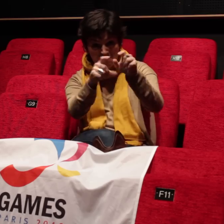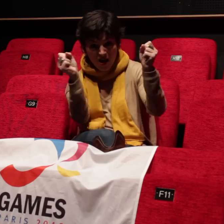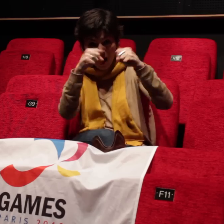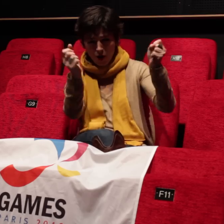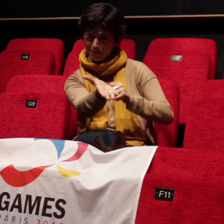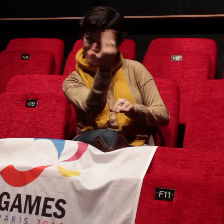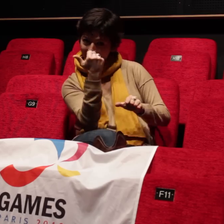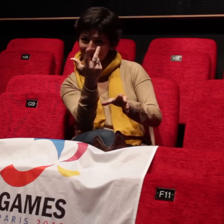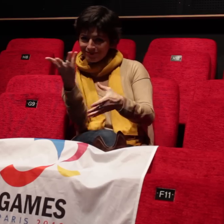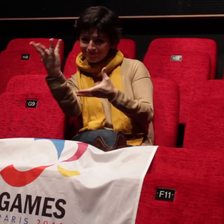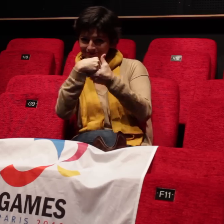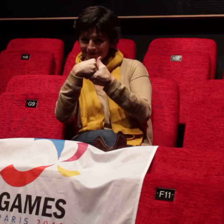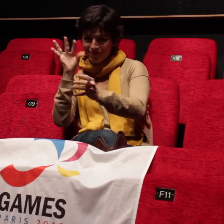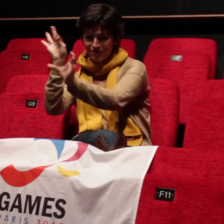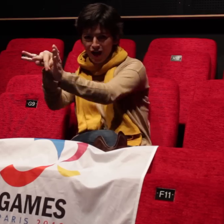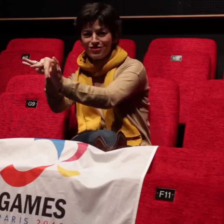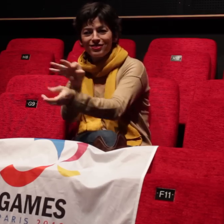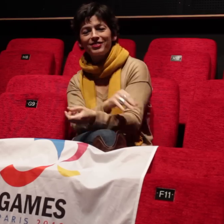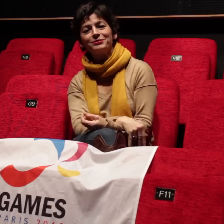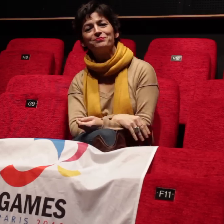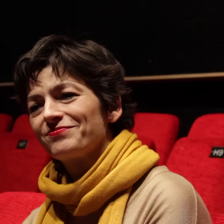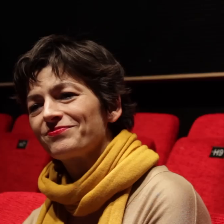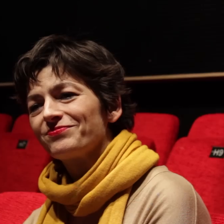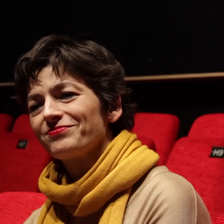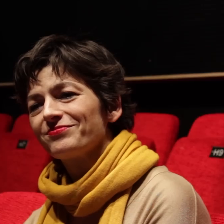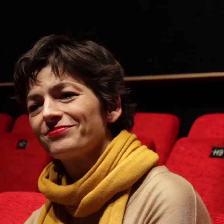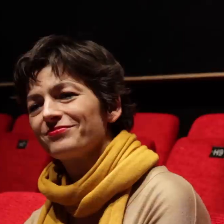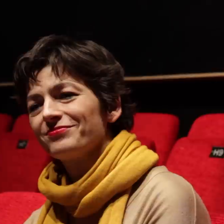Si vous êtes d'accord avec moi, venez avec nous, soutenez-nous.